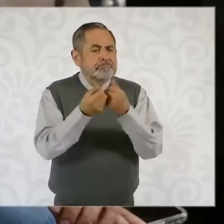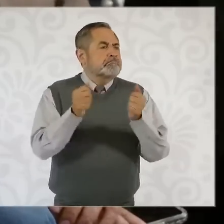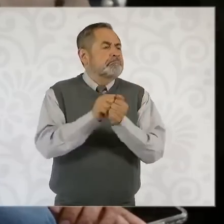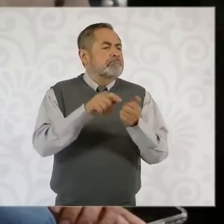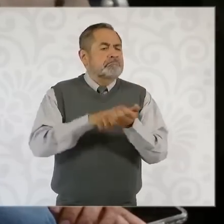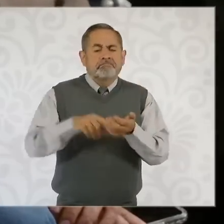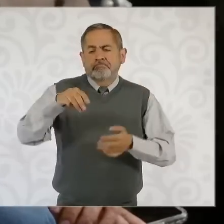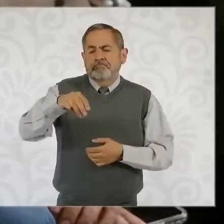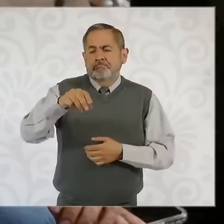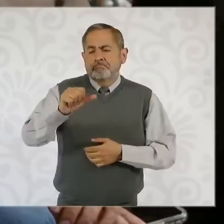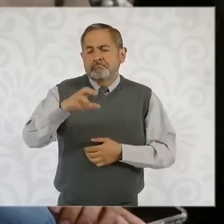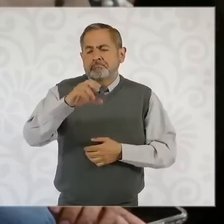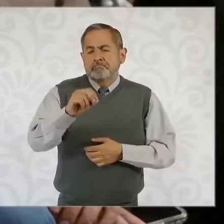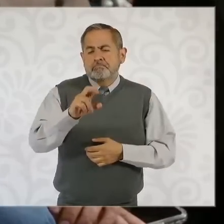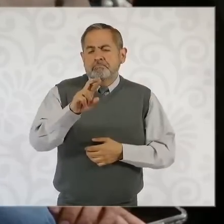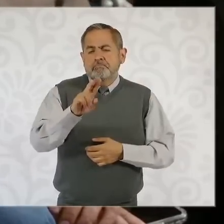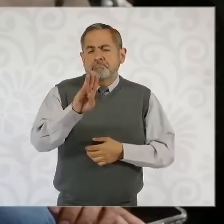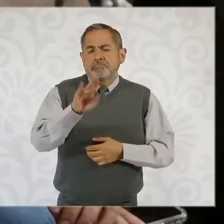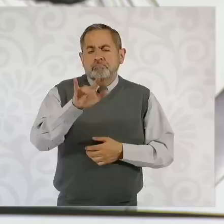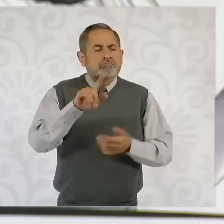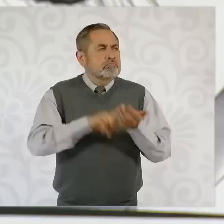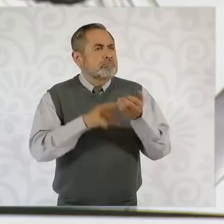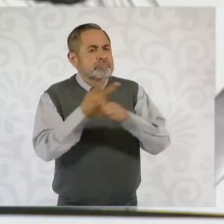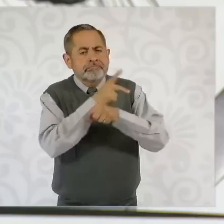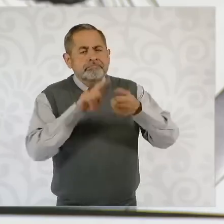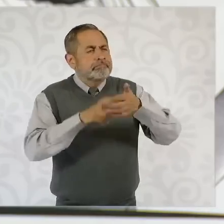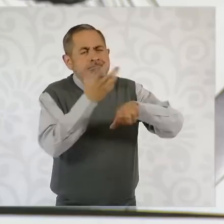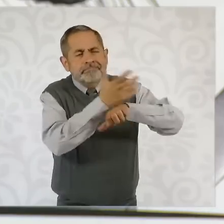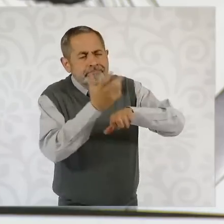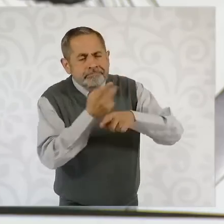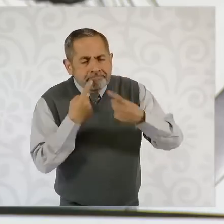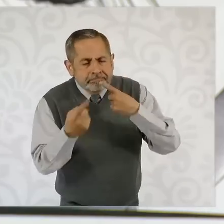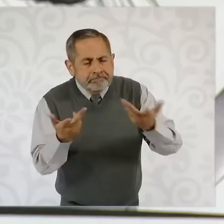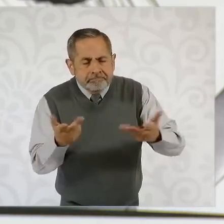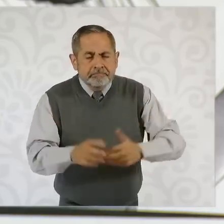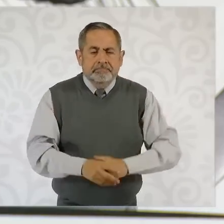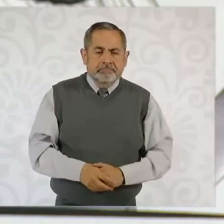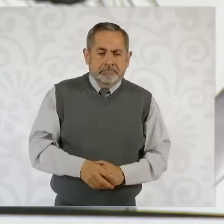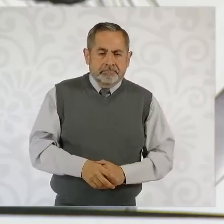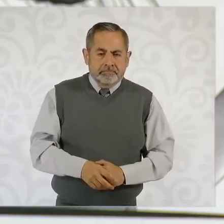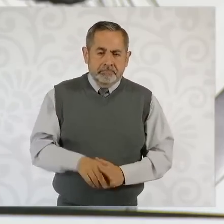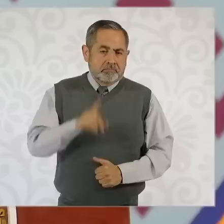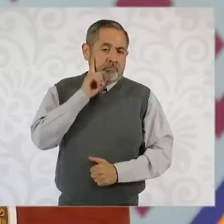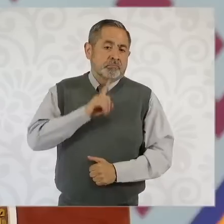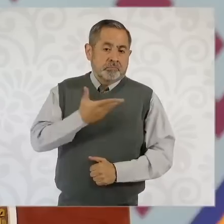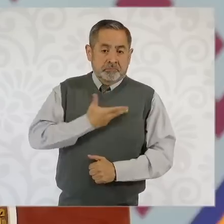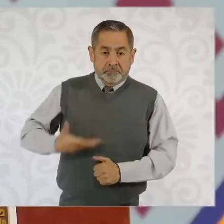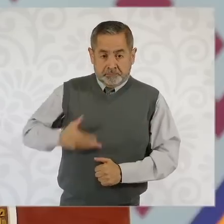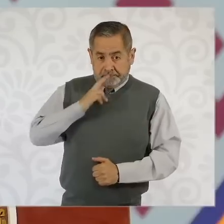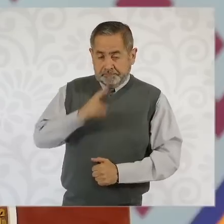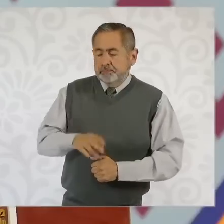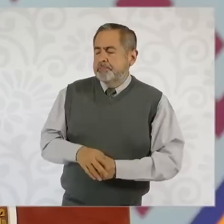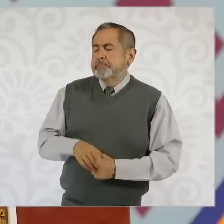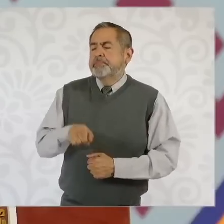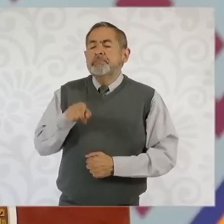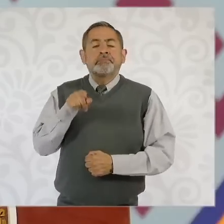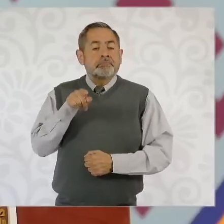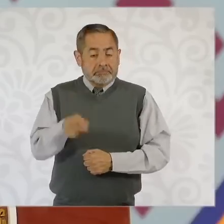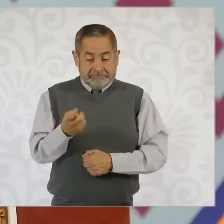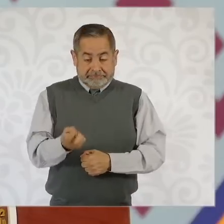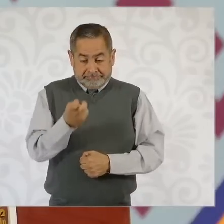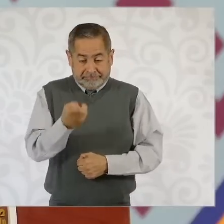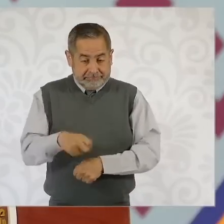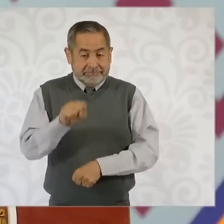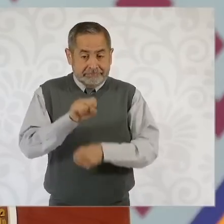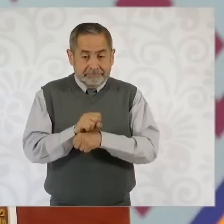Rubio y esta semana Estamos esperando que se reúna el secretario de economía con el secretario